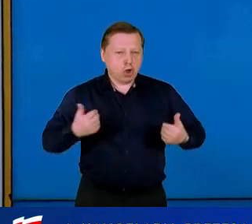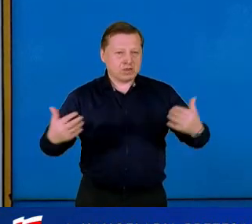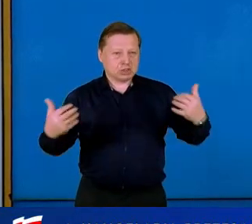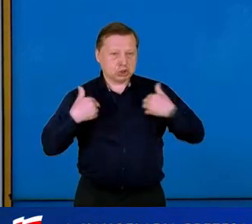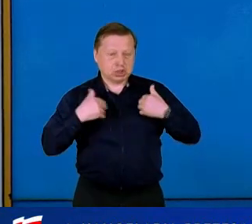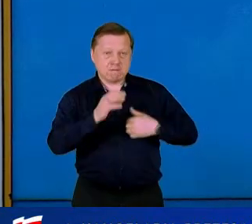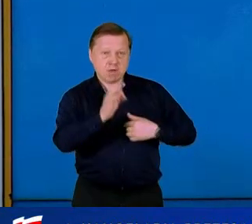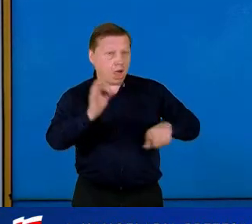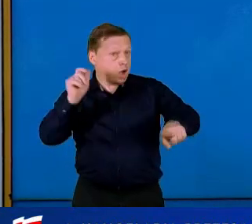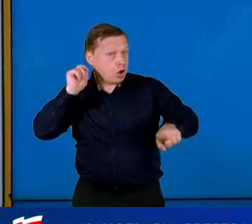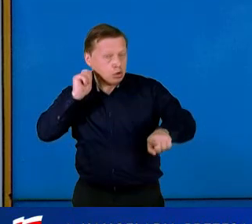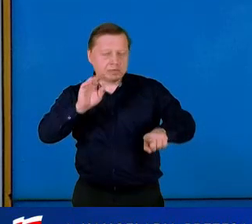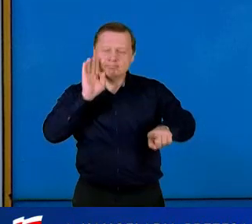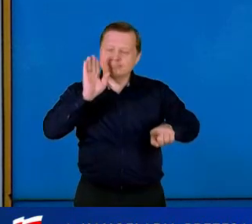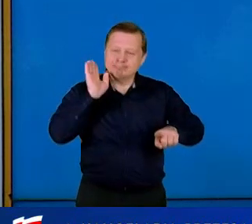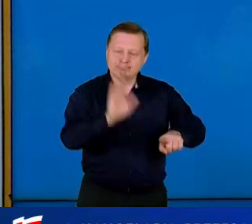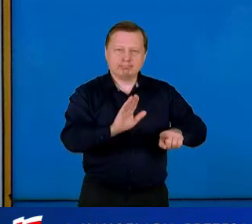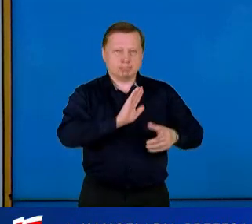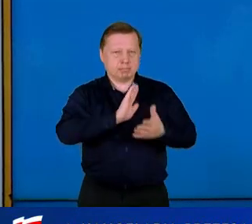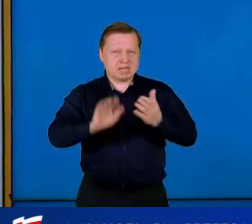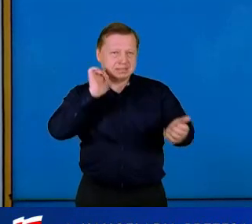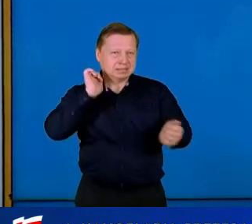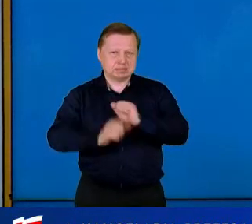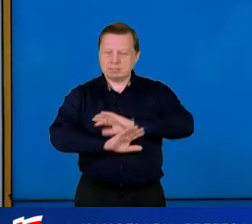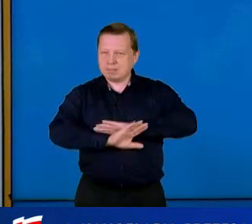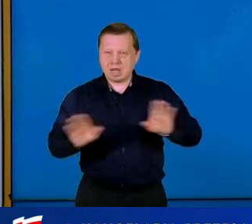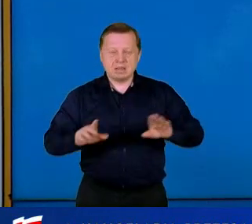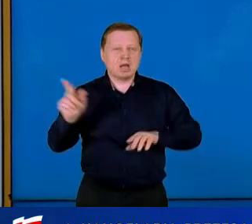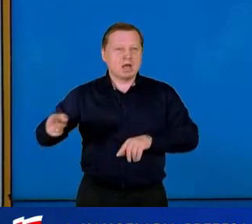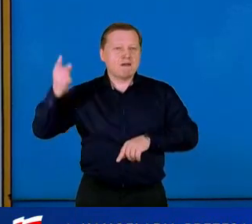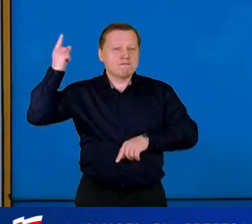i nie został wzruszony przez wyrok Trybunału Konstytucyjnego.